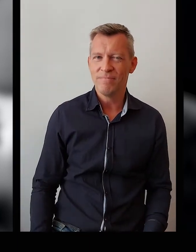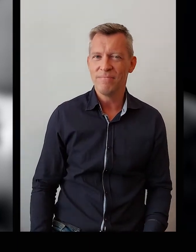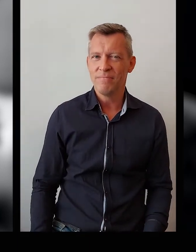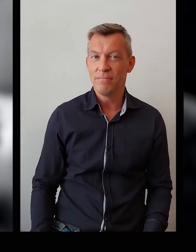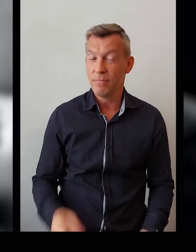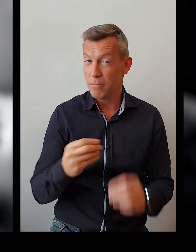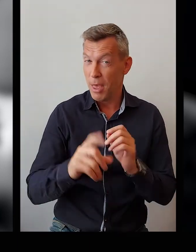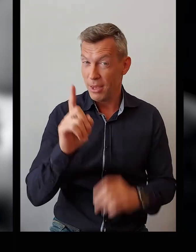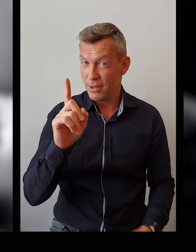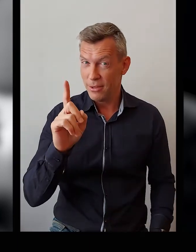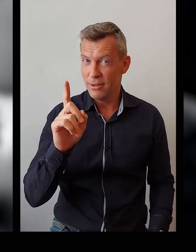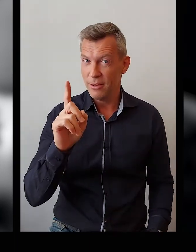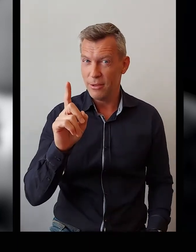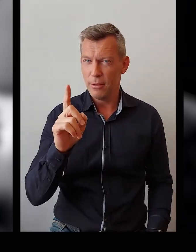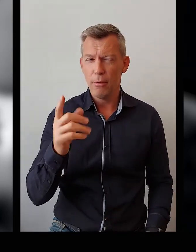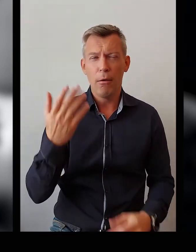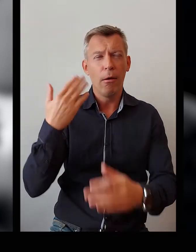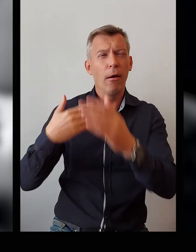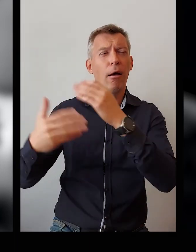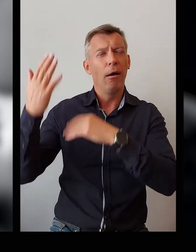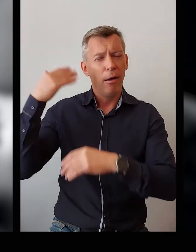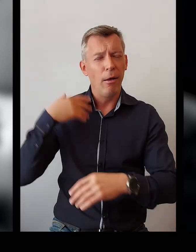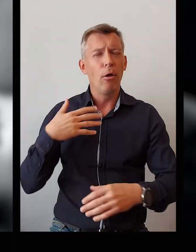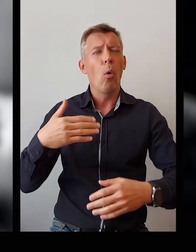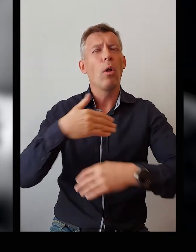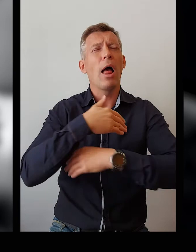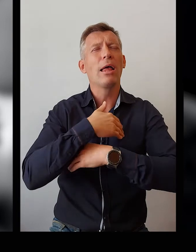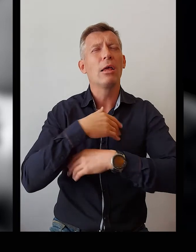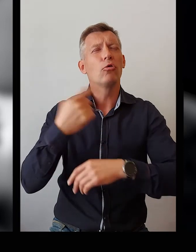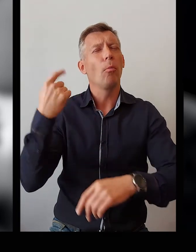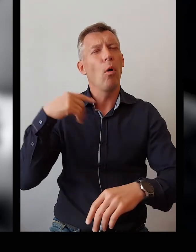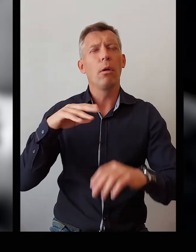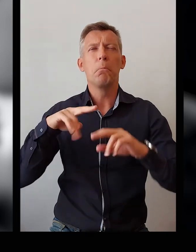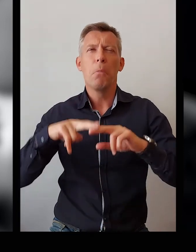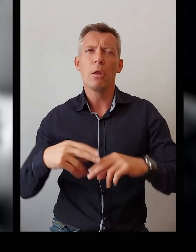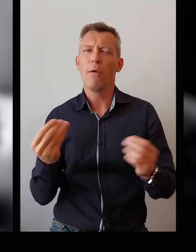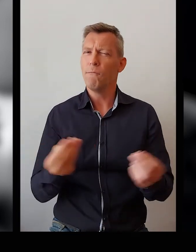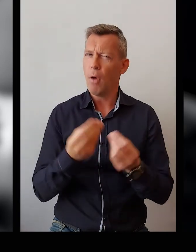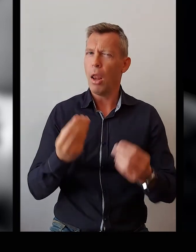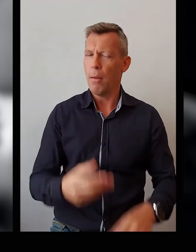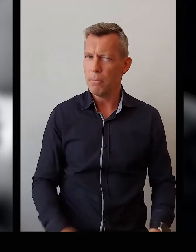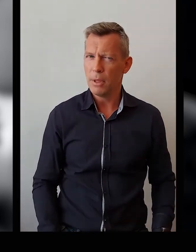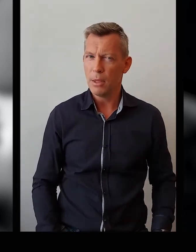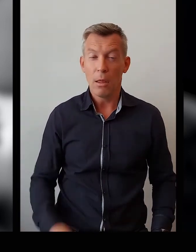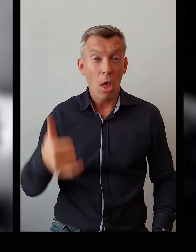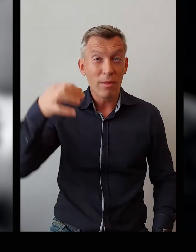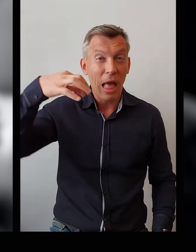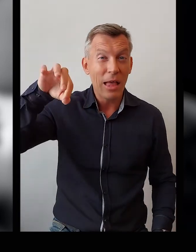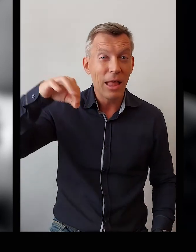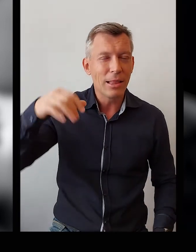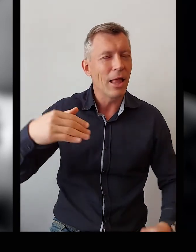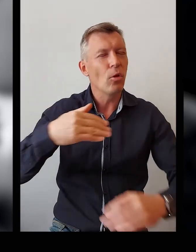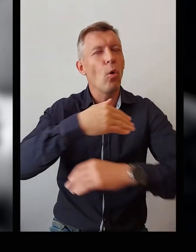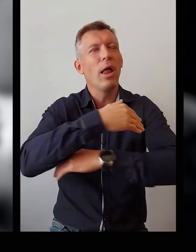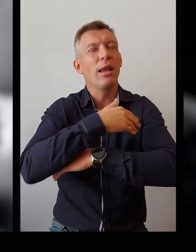Mert valamennyi ölelésből megmaradt valami, az egyetlen öleléshez